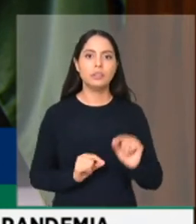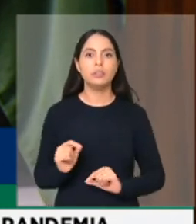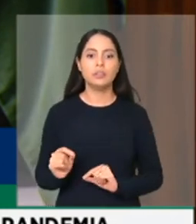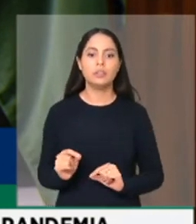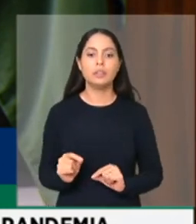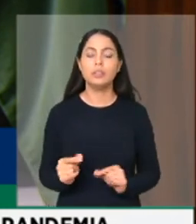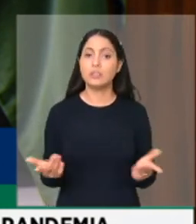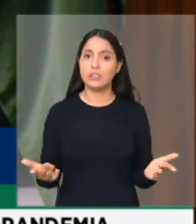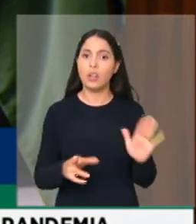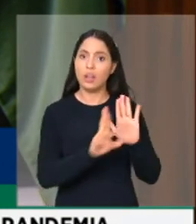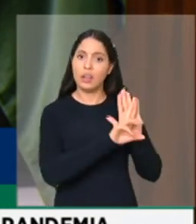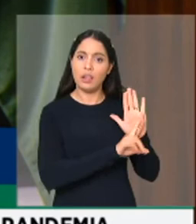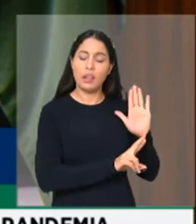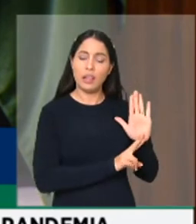ISOLAMENTO QUE SÃO BEM OS GOVERNADORES, NA SUA GRANDE